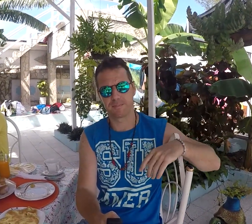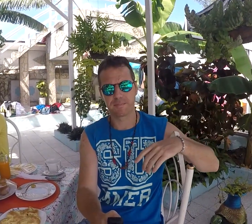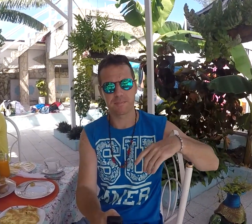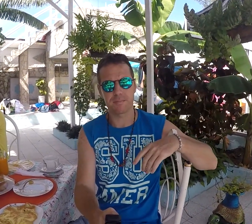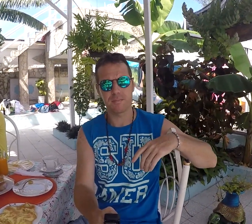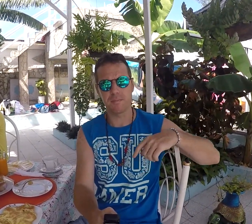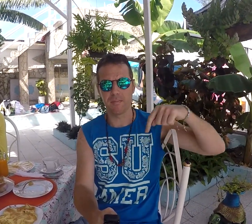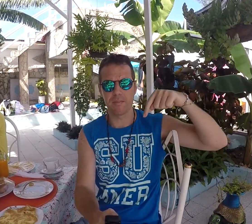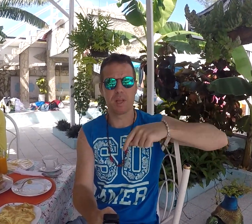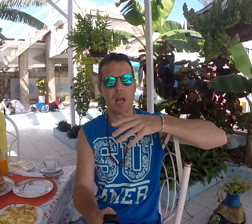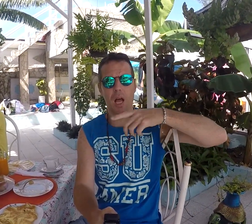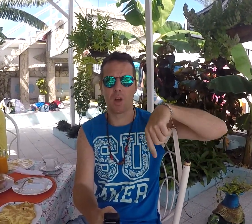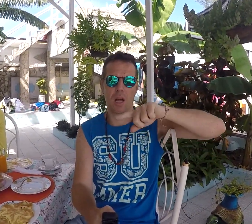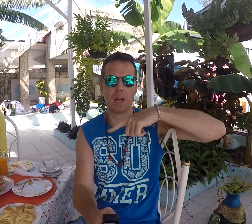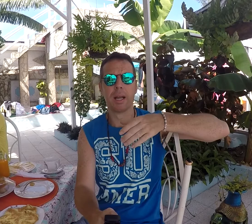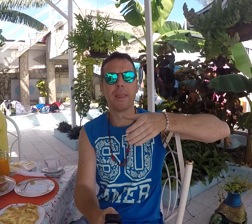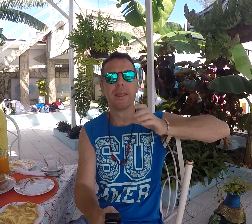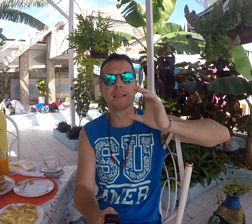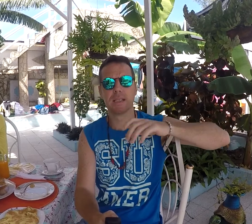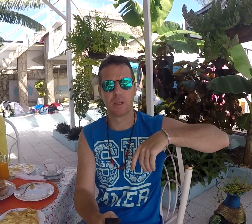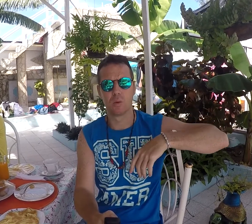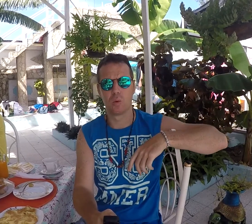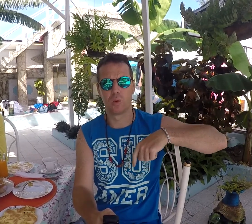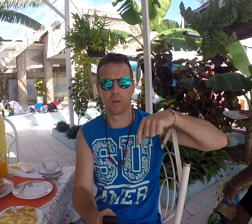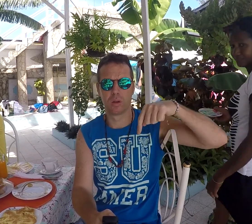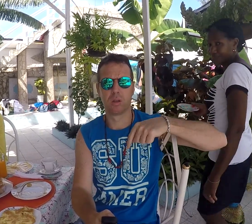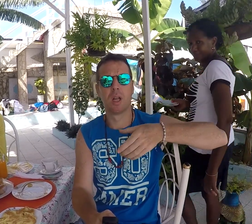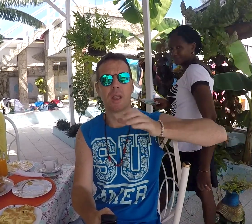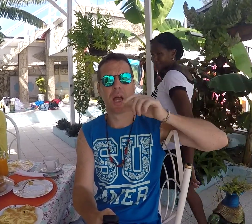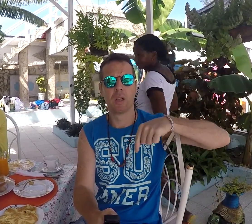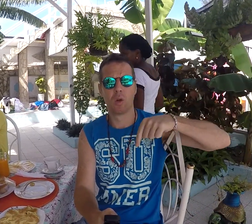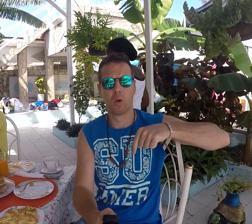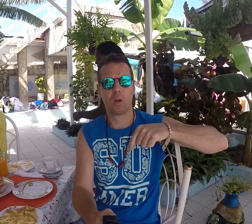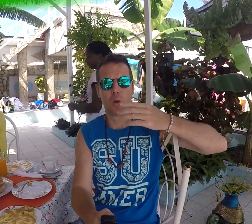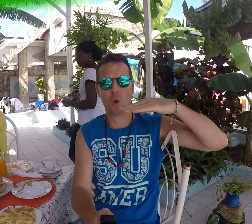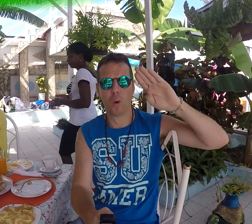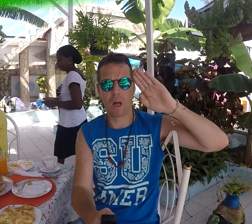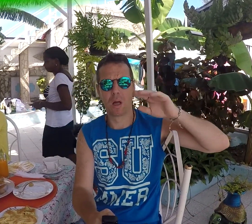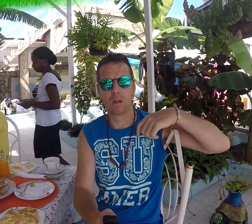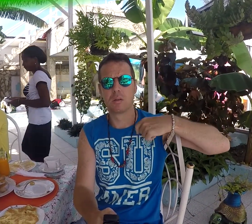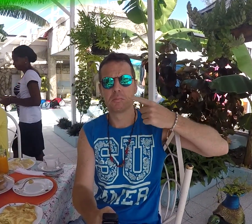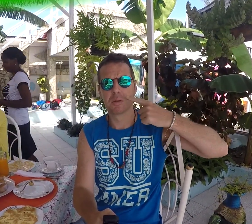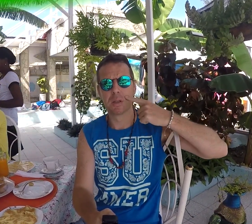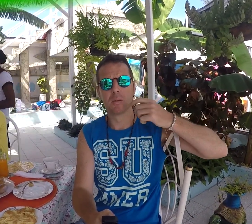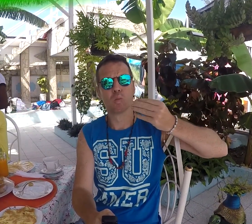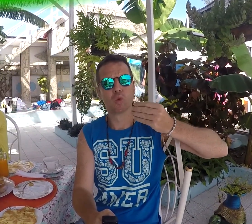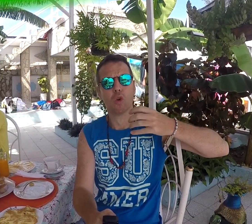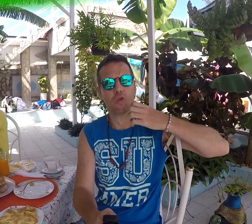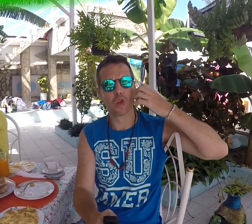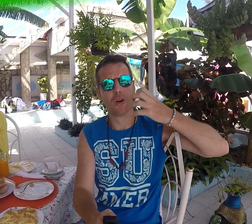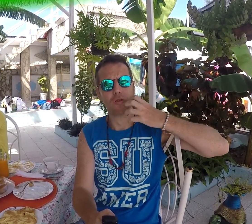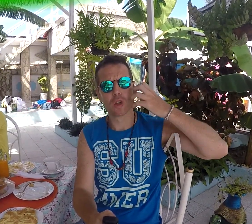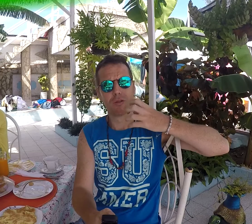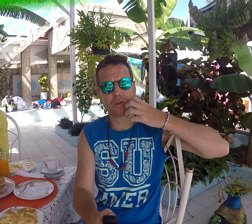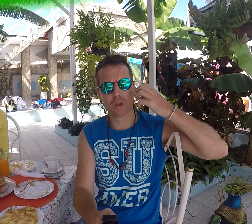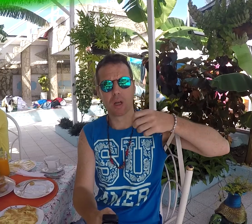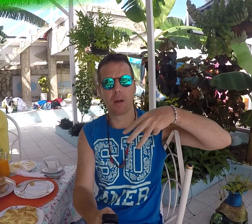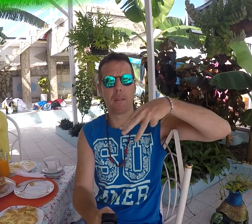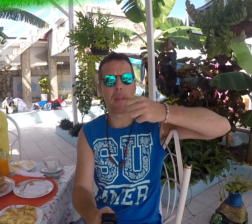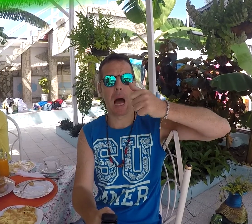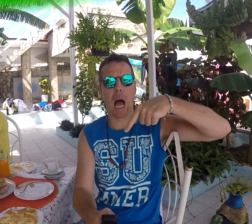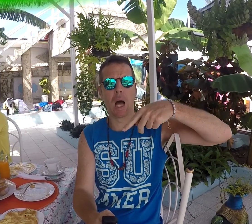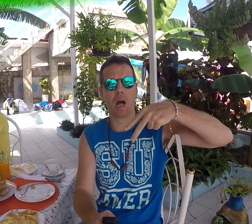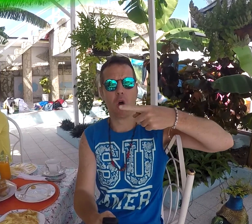Buenos días, estamos desayunando, me di cuenta de que se suele desayunar con mucha fruta